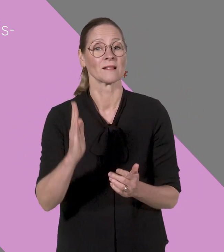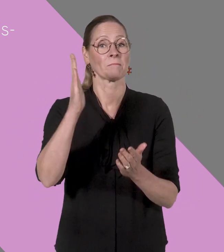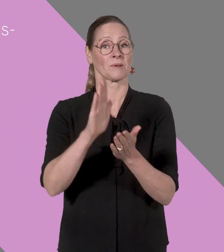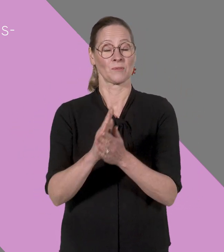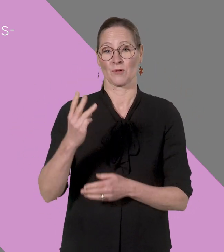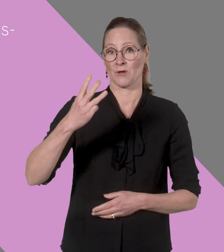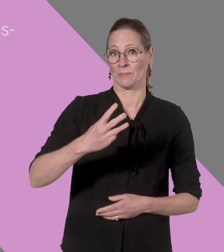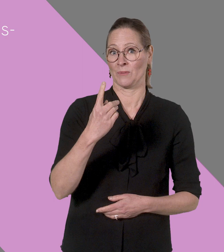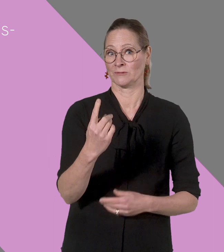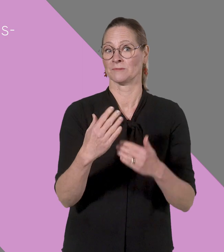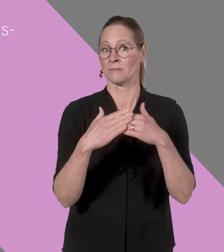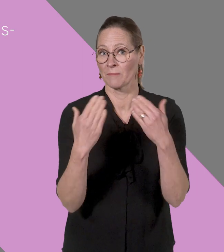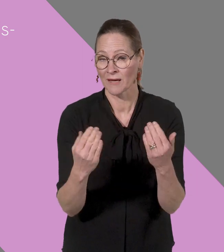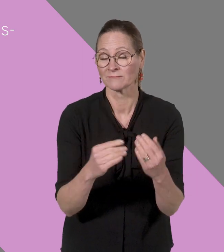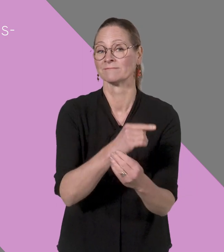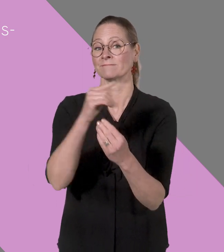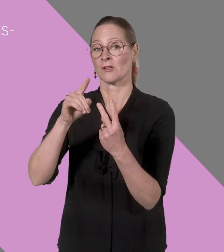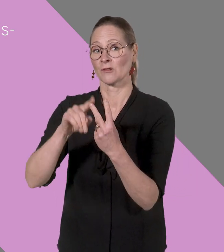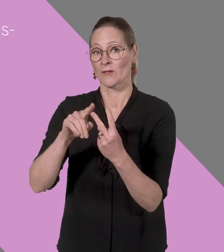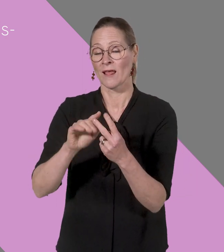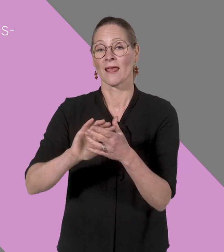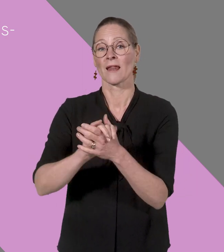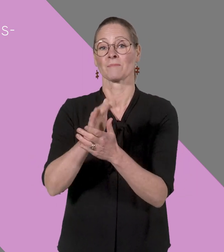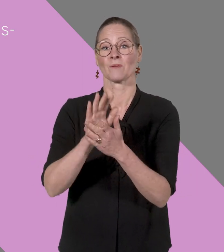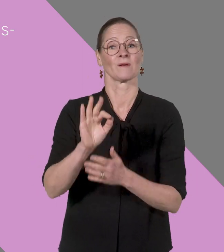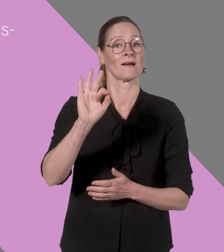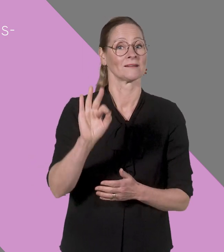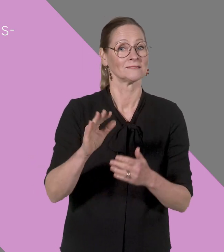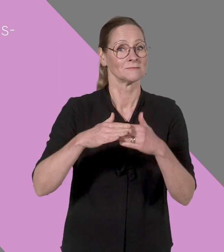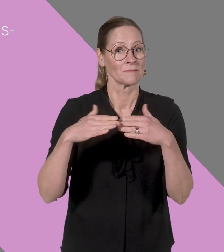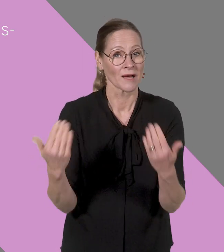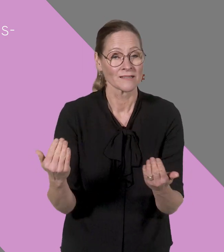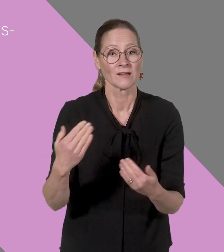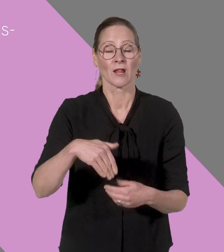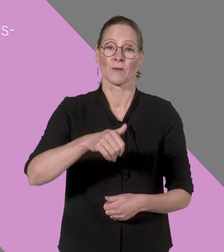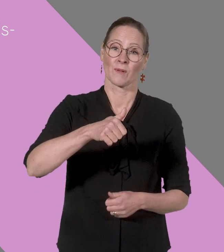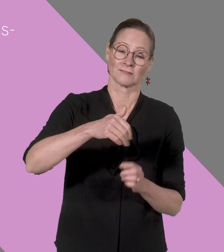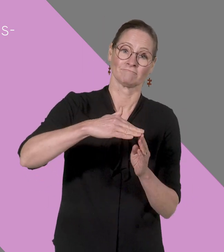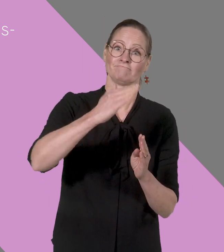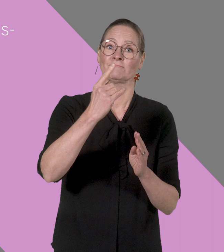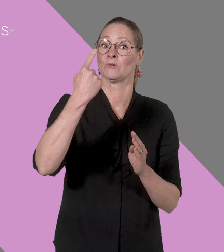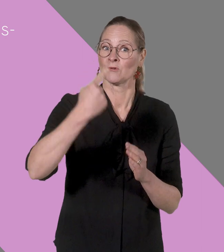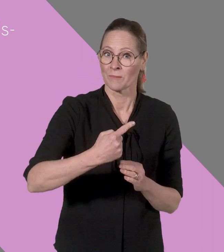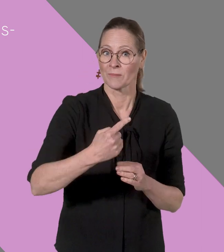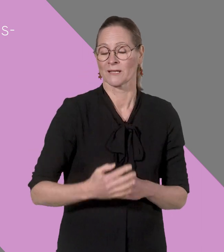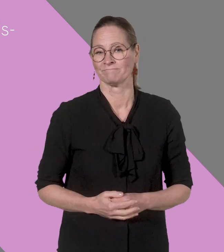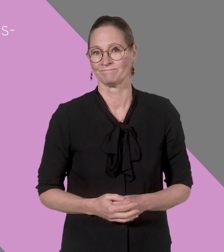31.1. ja 8.2. kello 21–22.